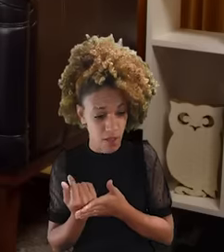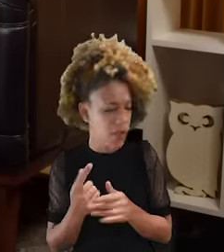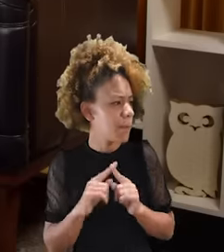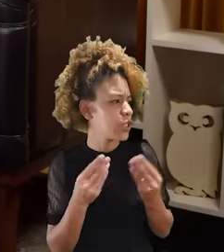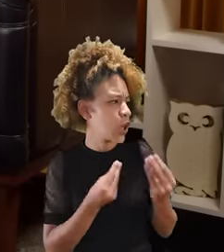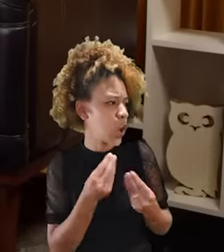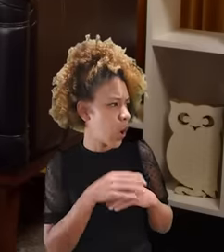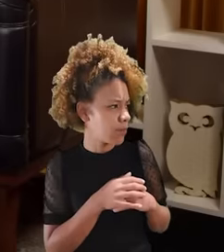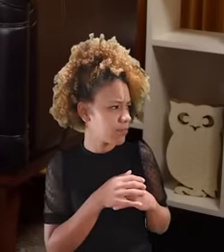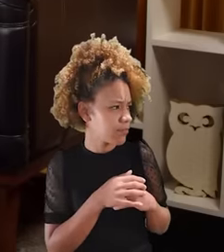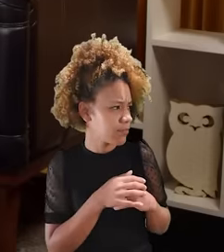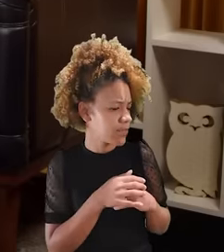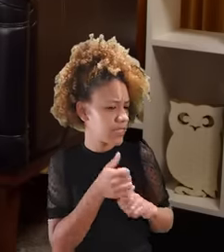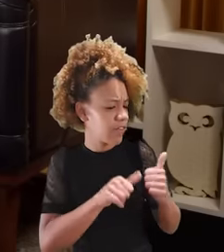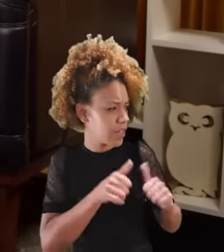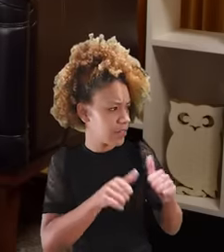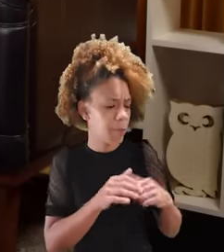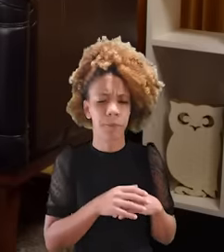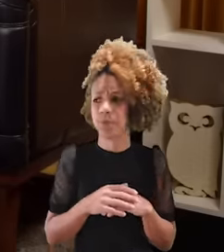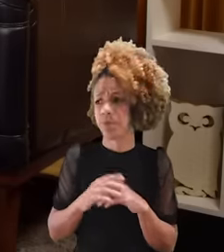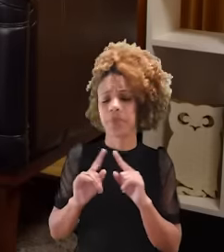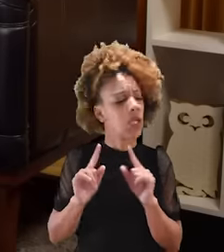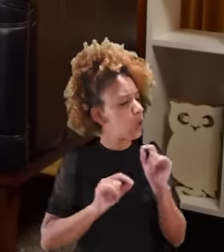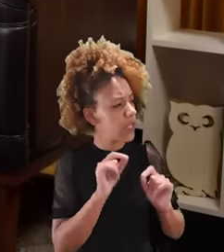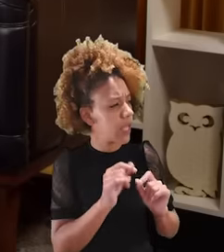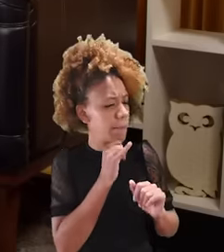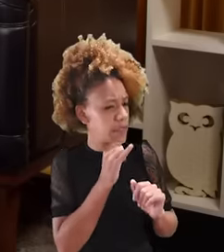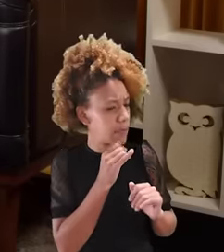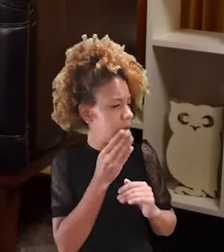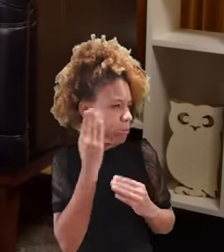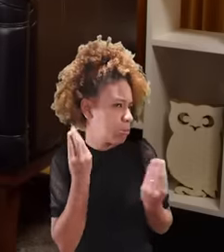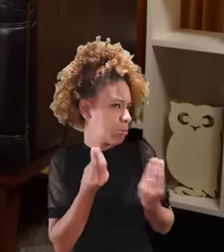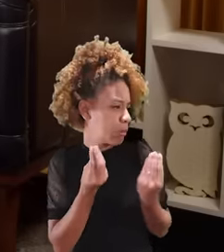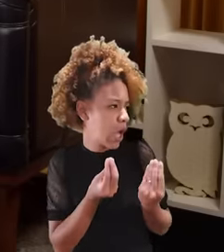essa avaliação eu eu sinto o que que faz desculpa fazer fazer Refazer a pergunta o que faz você dar